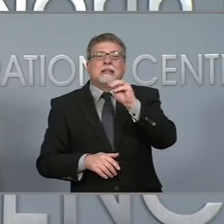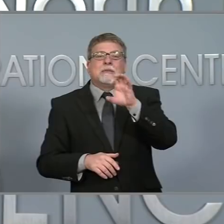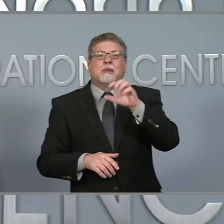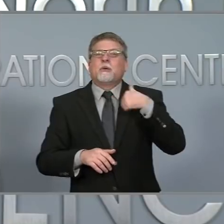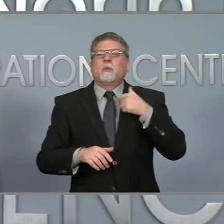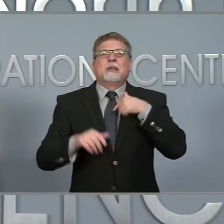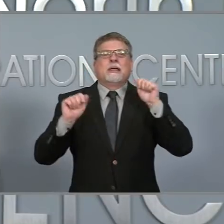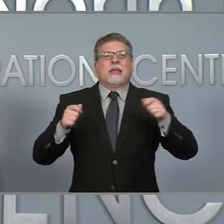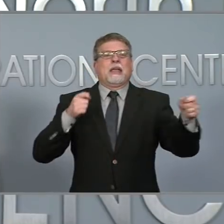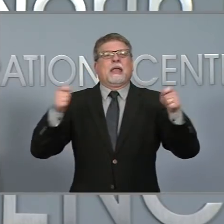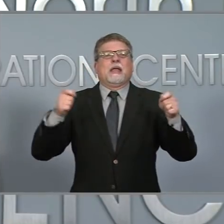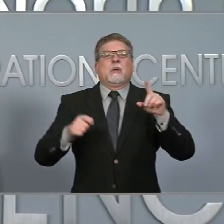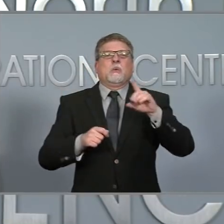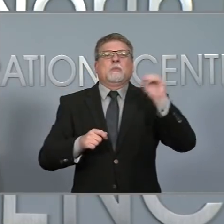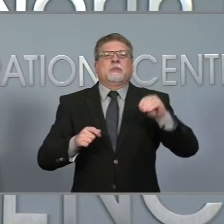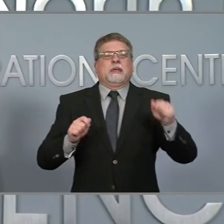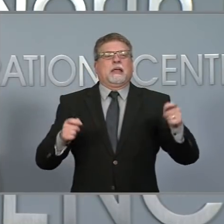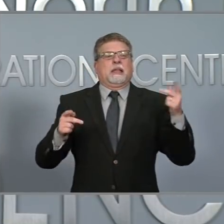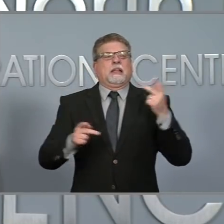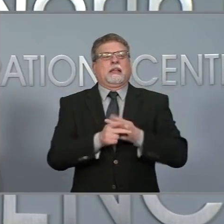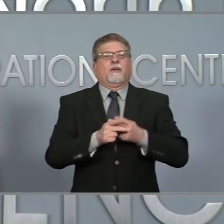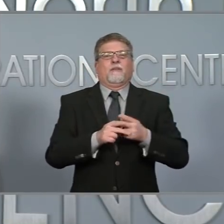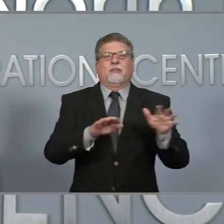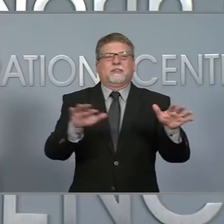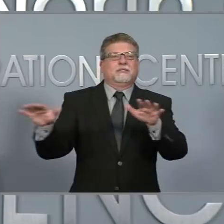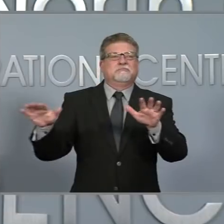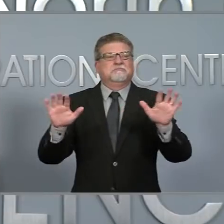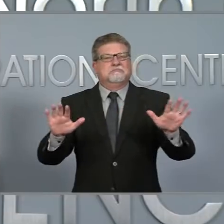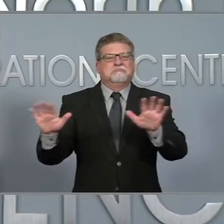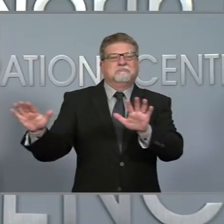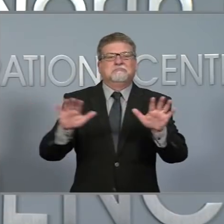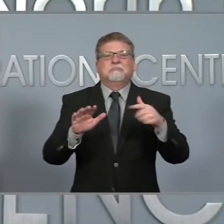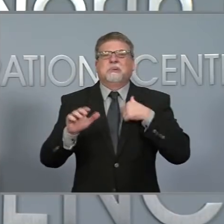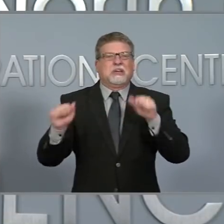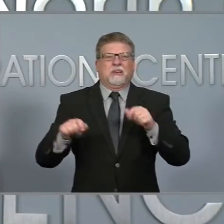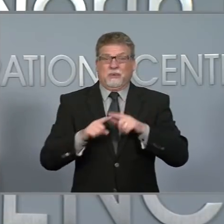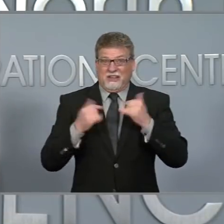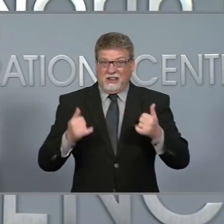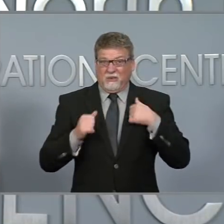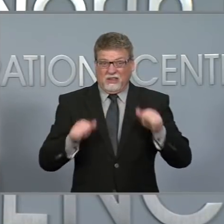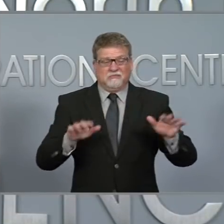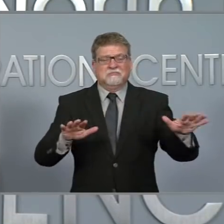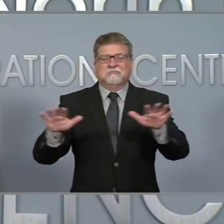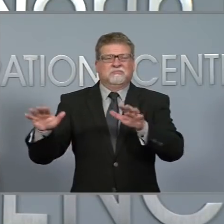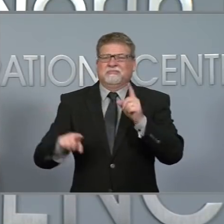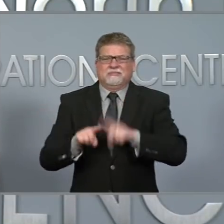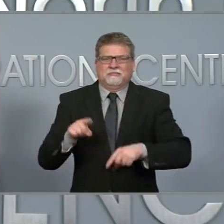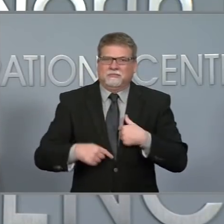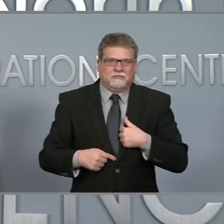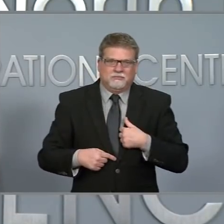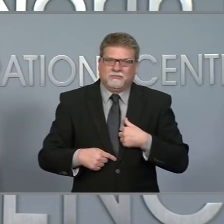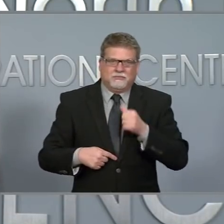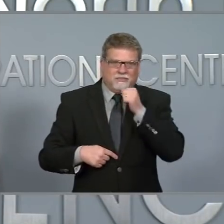herramientas que tenemos para